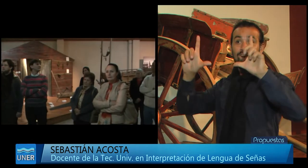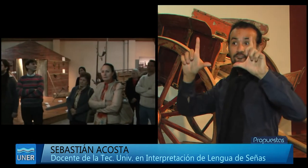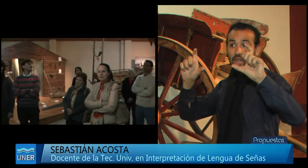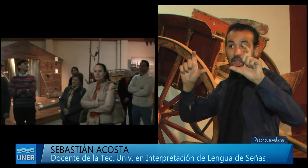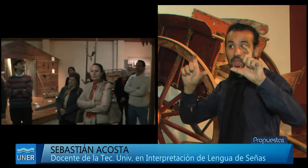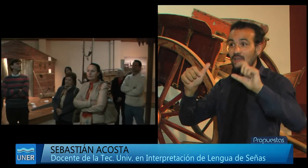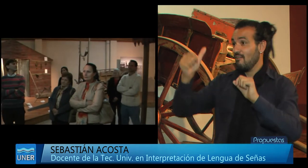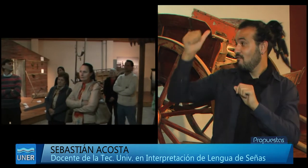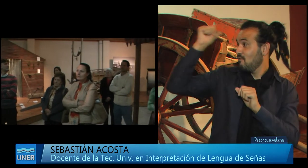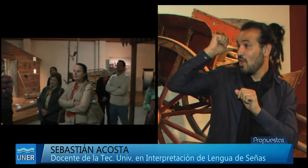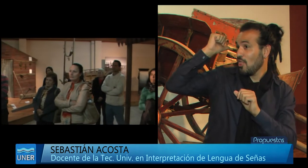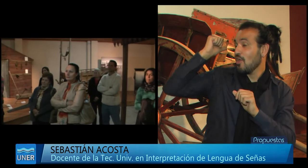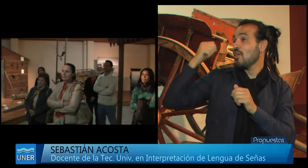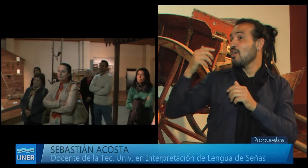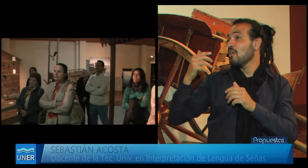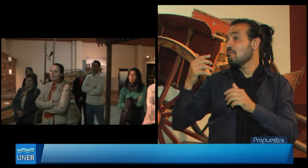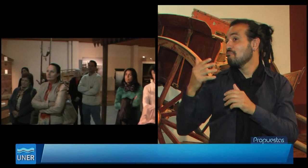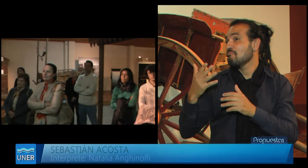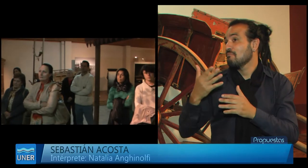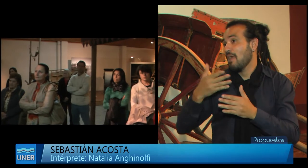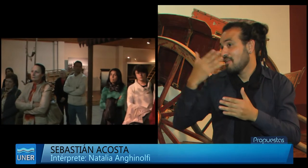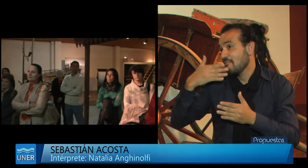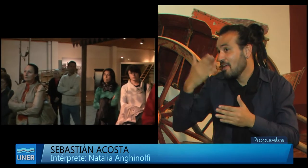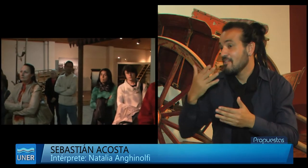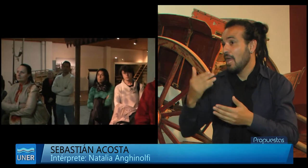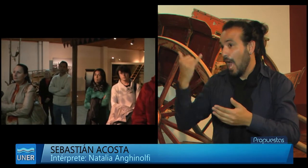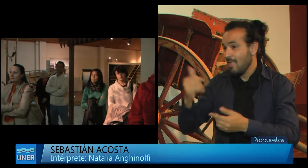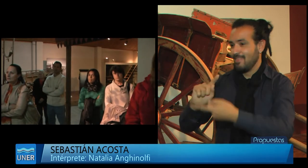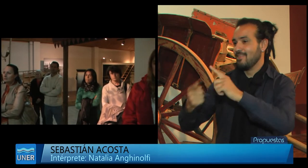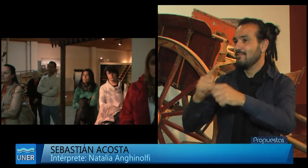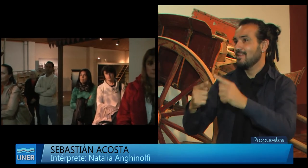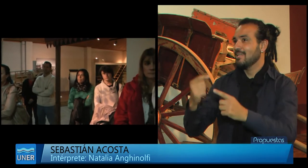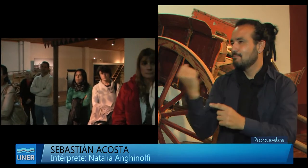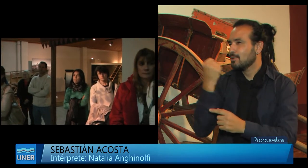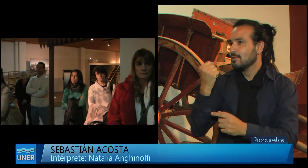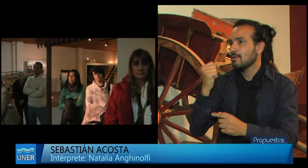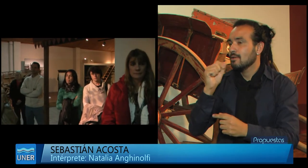con el video original que esta hablado. Se puede ver la incorporación, incrustación